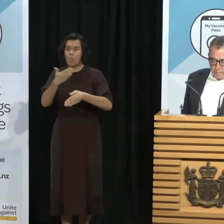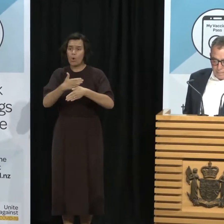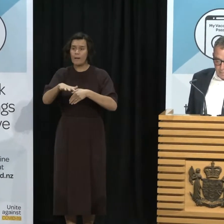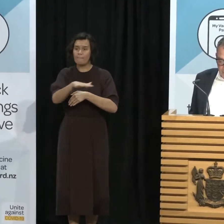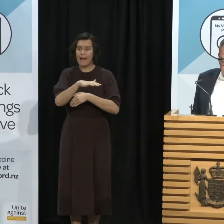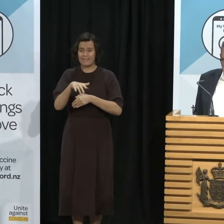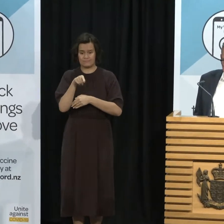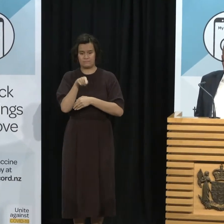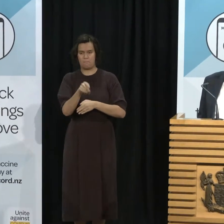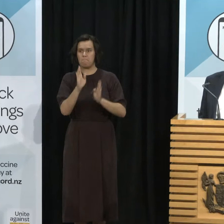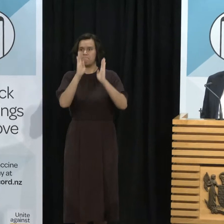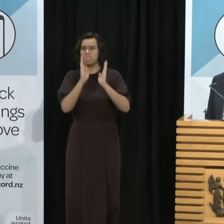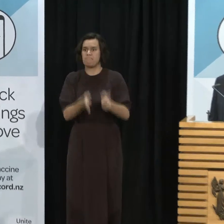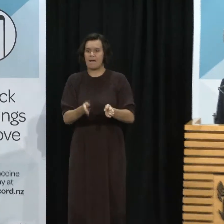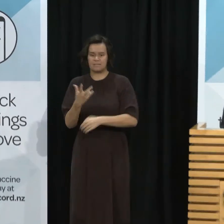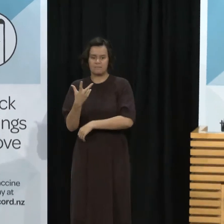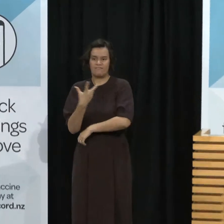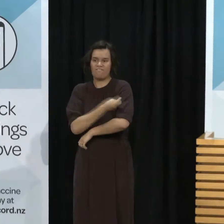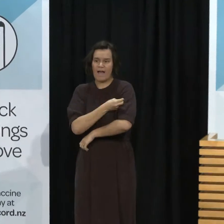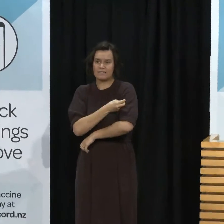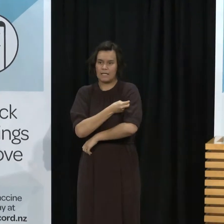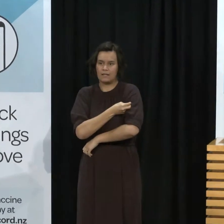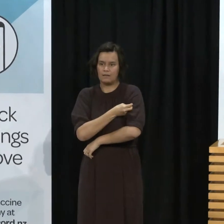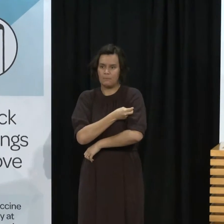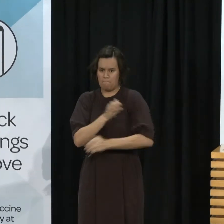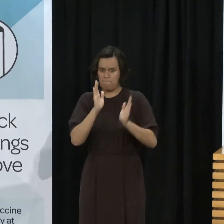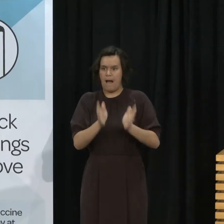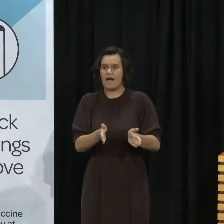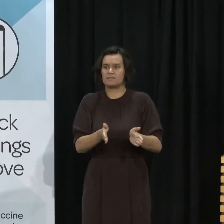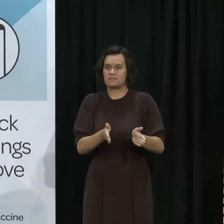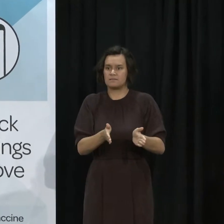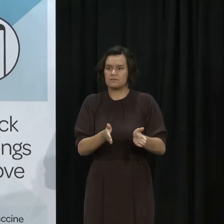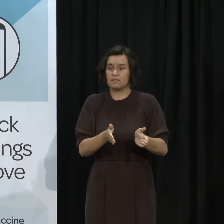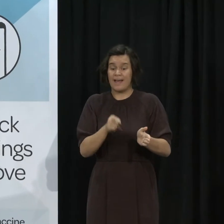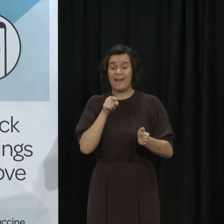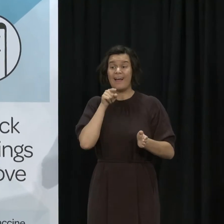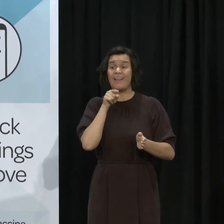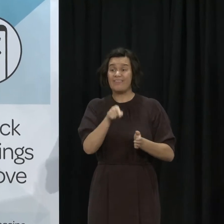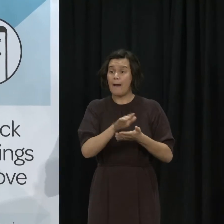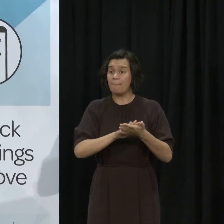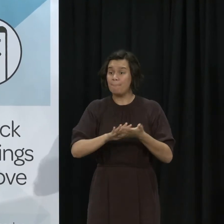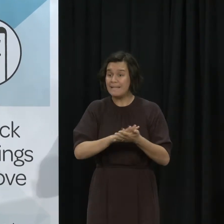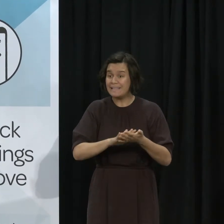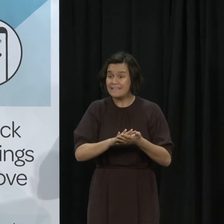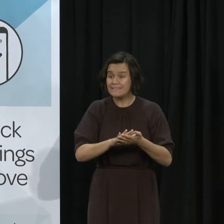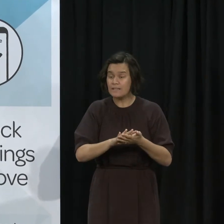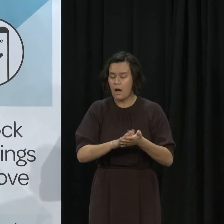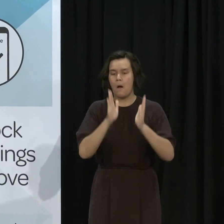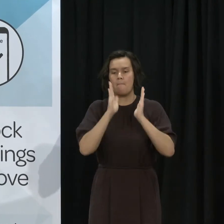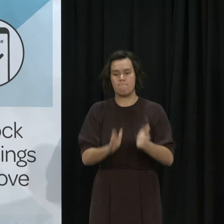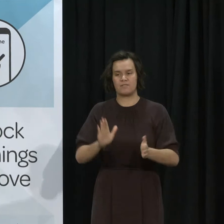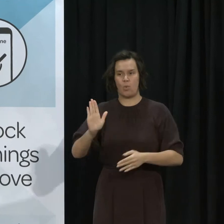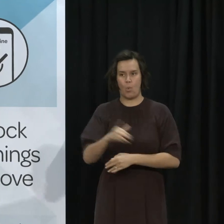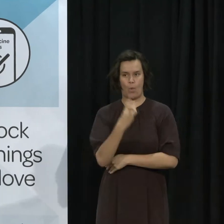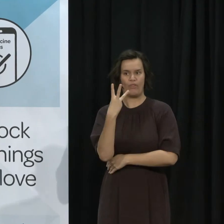tatou tera waahi ka tino mohio